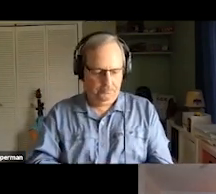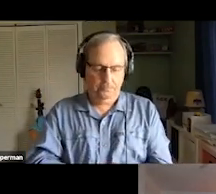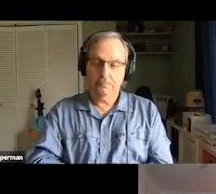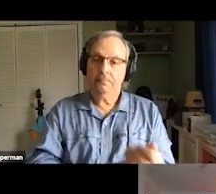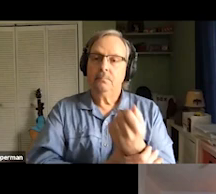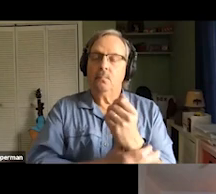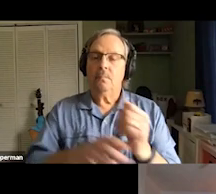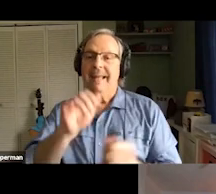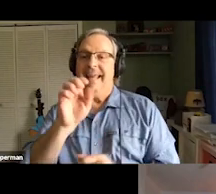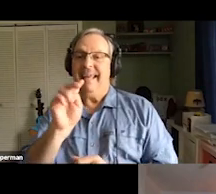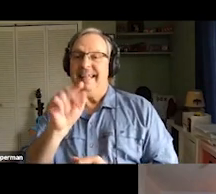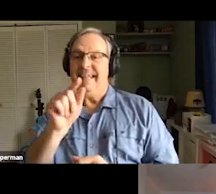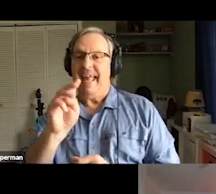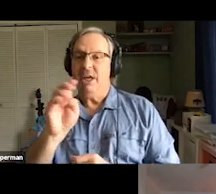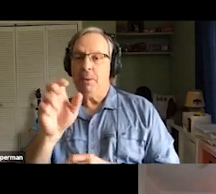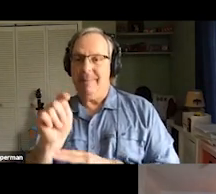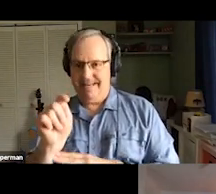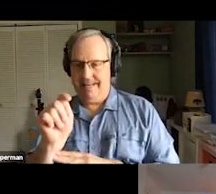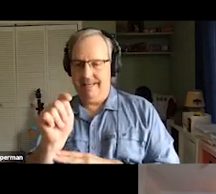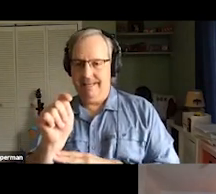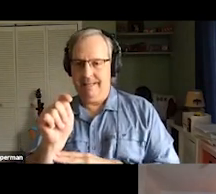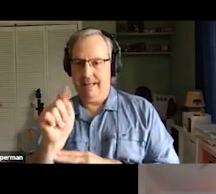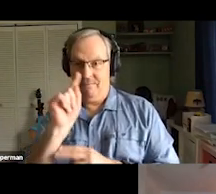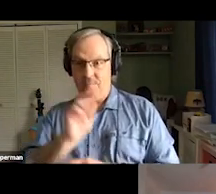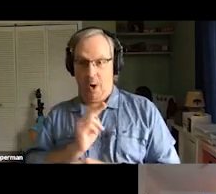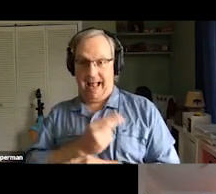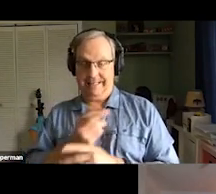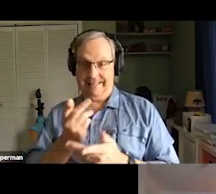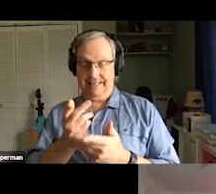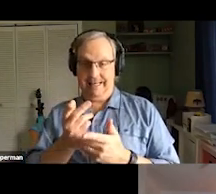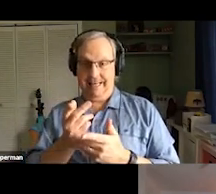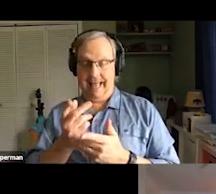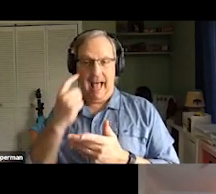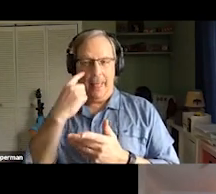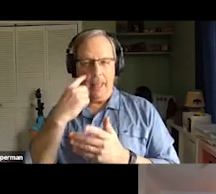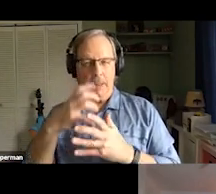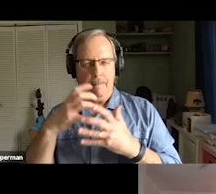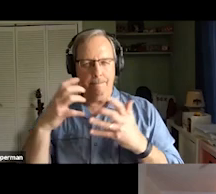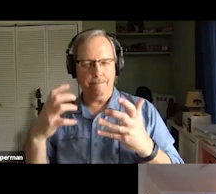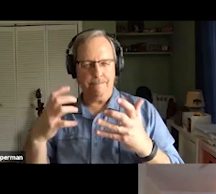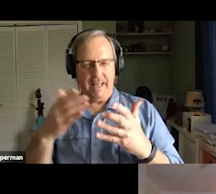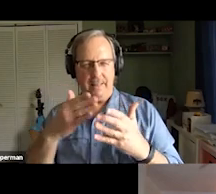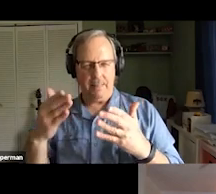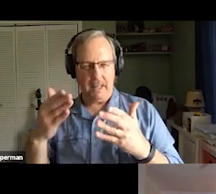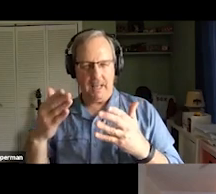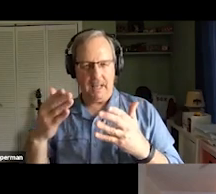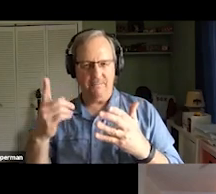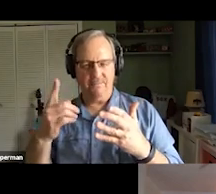Compromiso. Para nosotros, creo que una gran cosa para nuestros afroamericanos